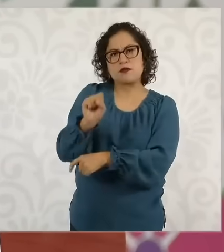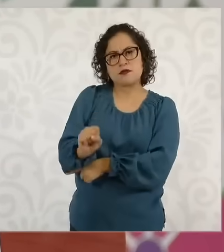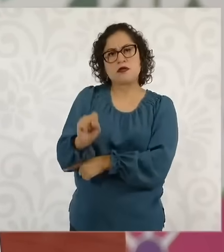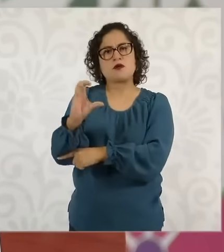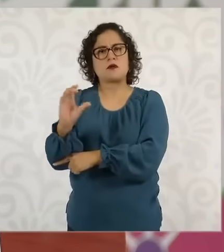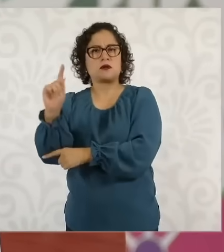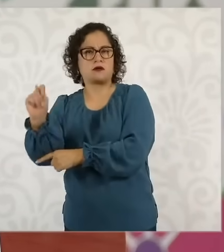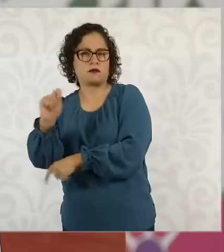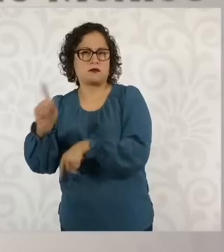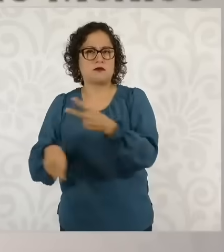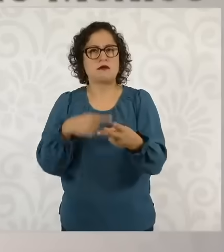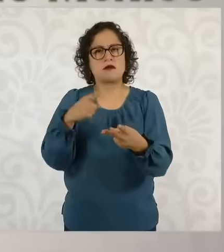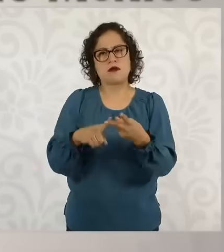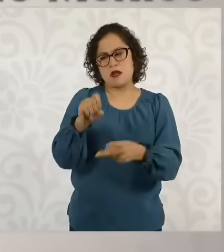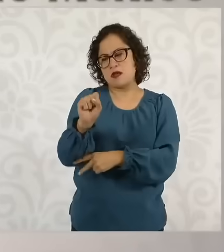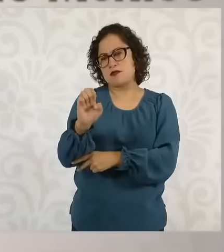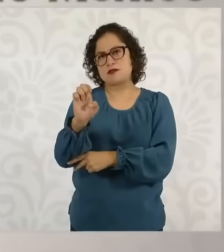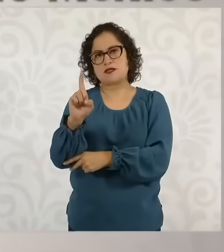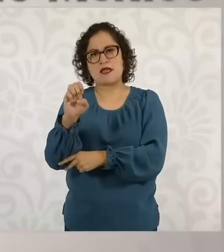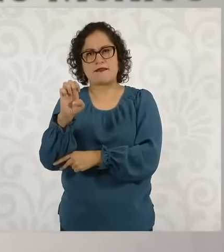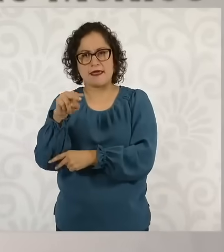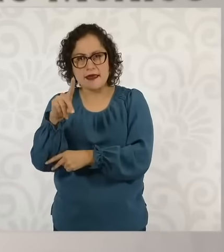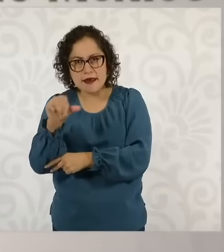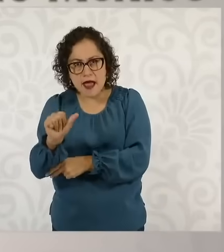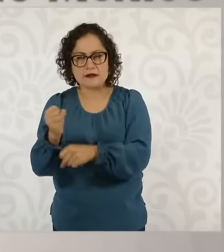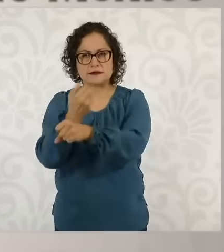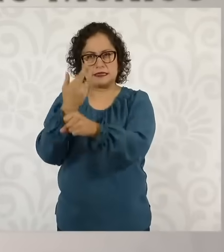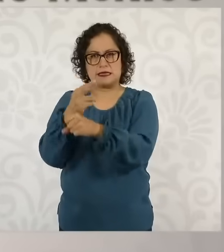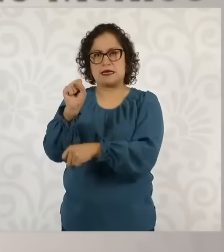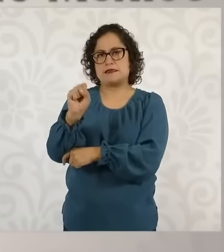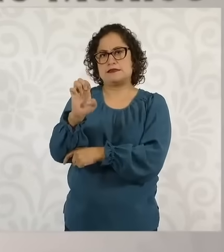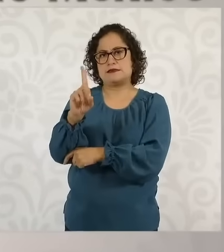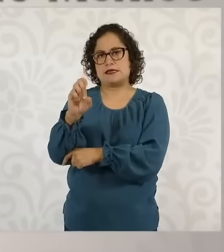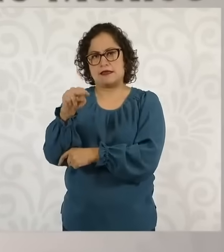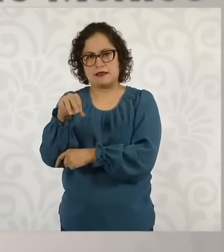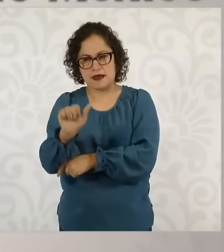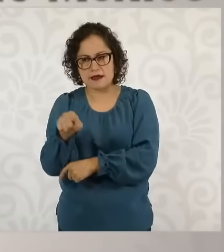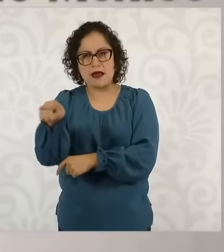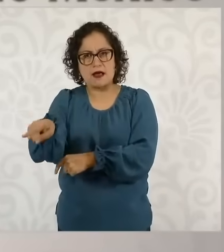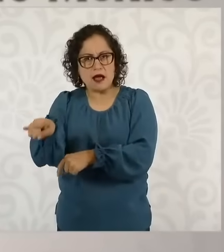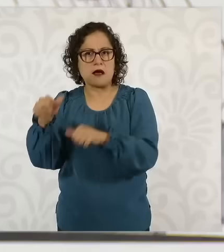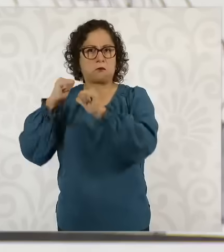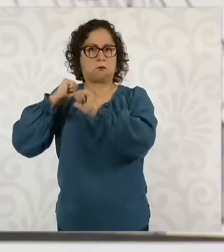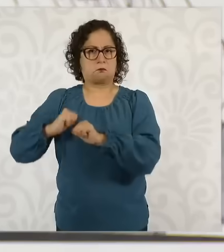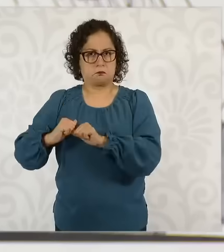como con Defensa, que es quien opera el aeropuerto Felipe Ángeles, como con la Marina, que es quien